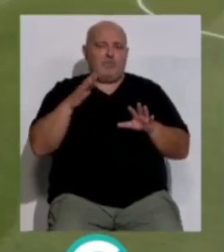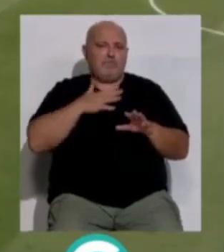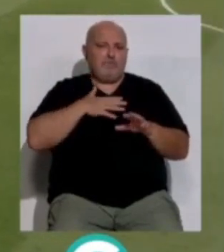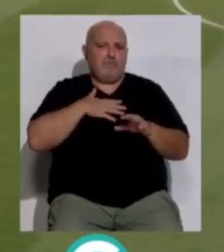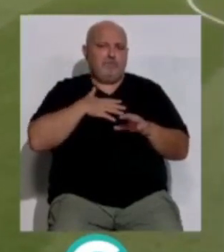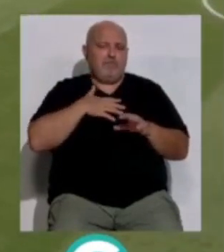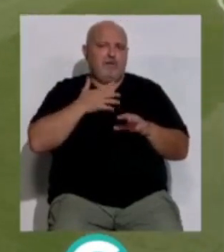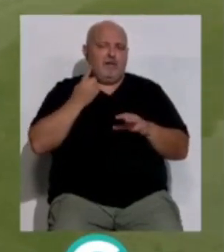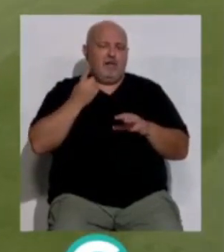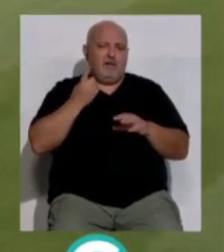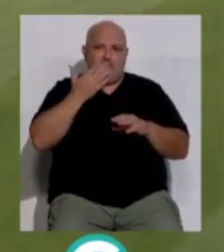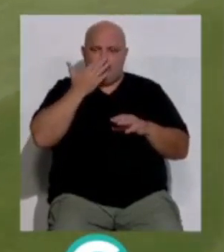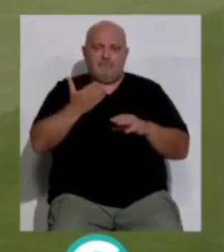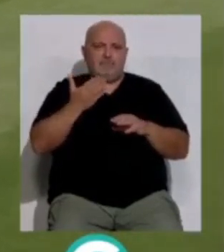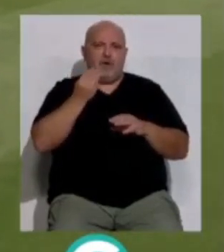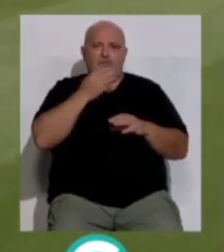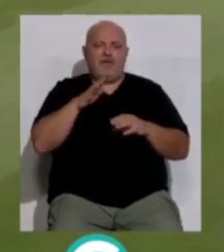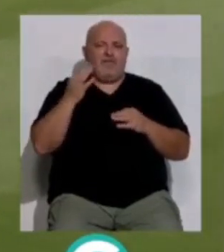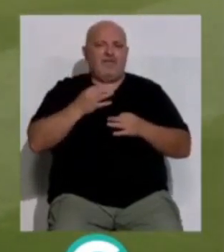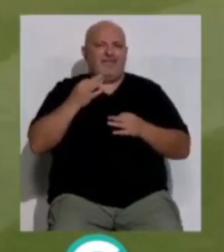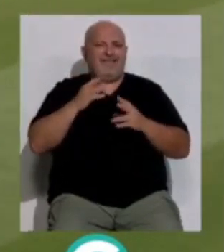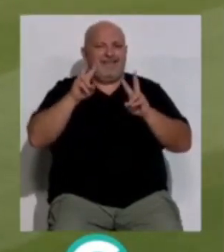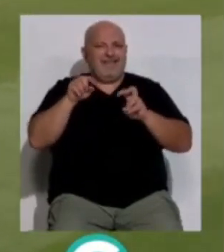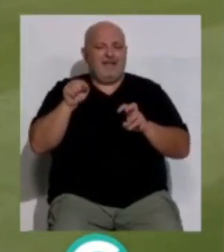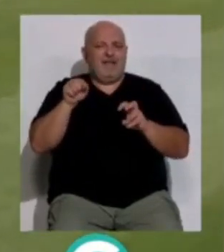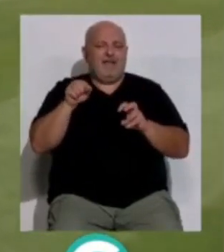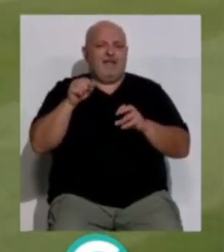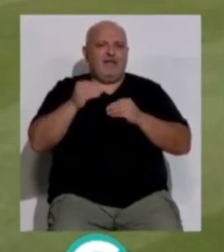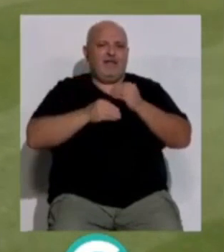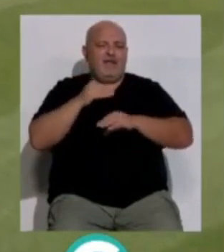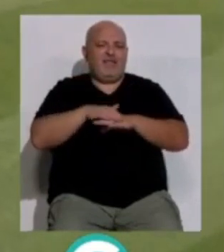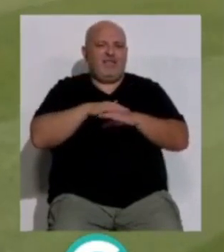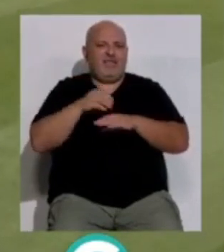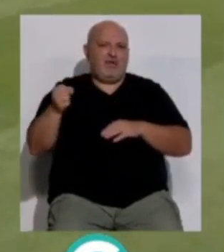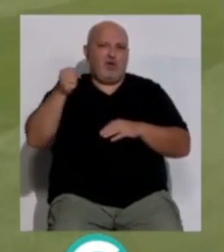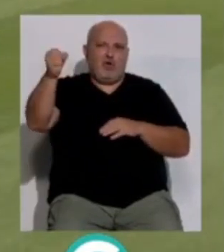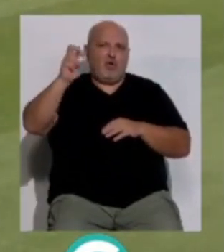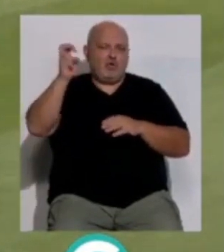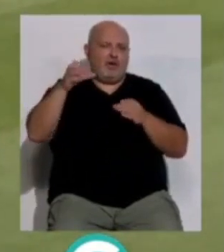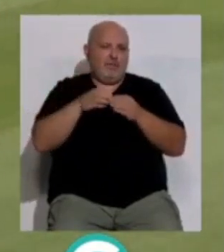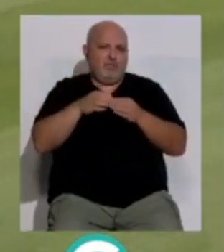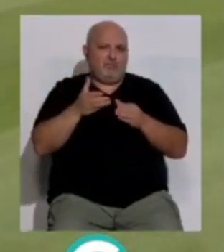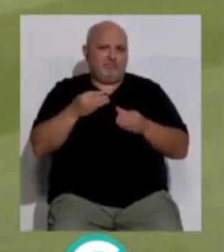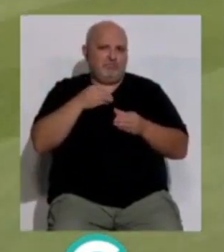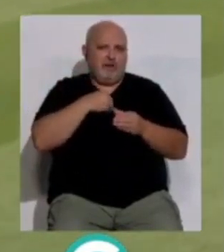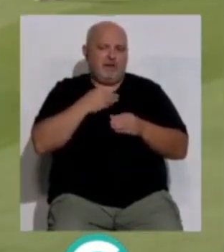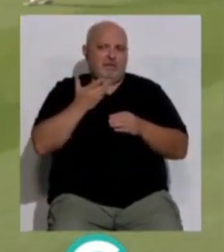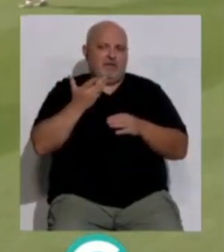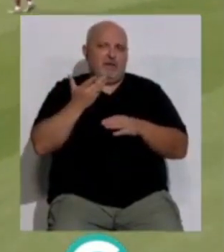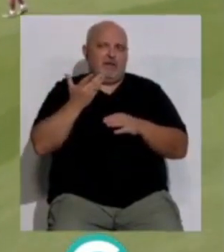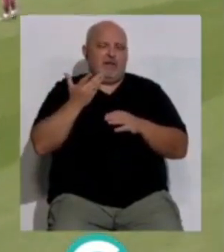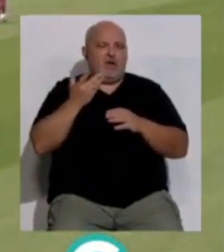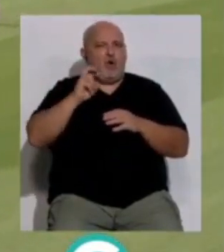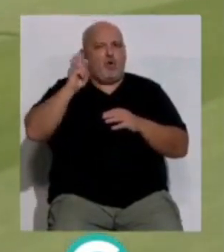una humildemente lo digo lo mejor que le puede pasar es que sea cedido y y complete o más bien